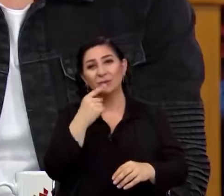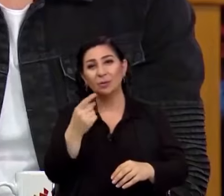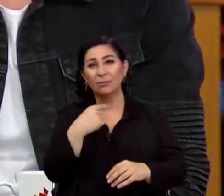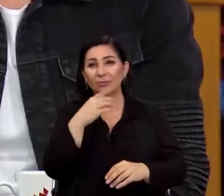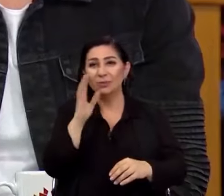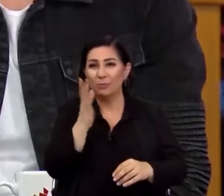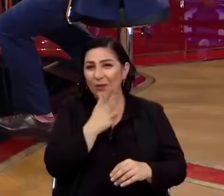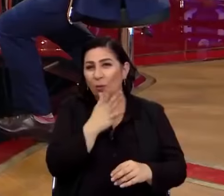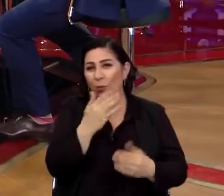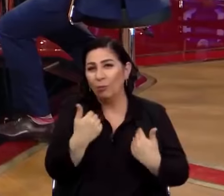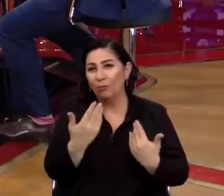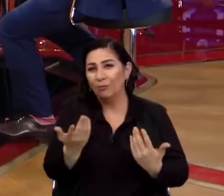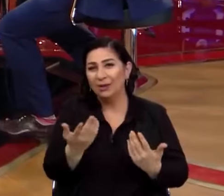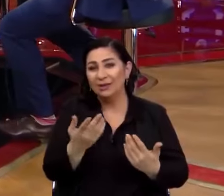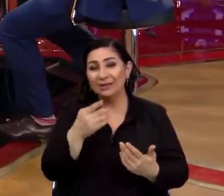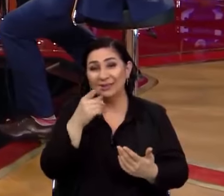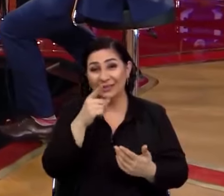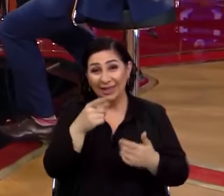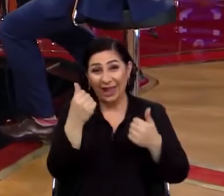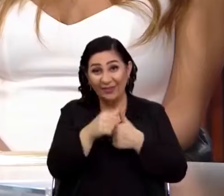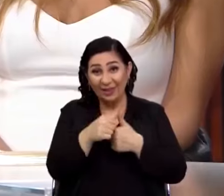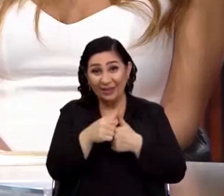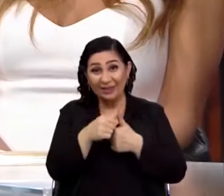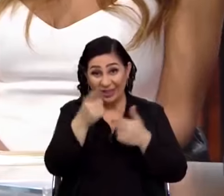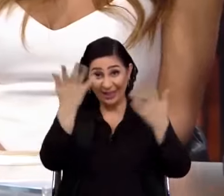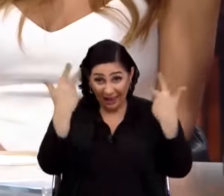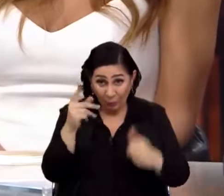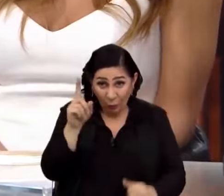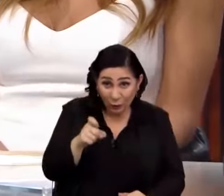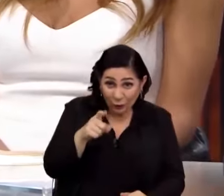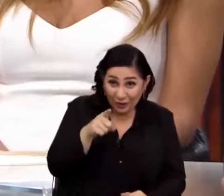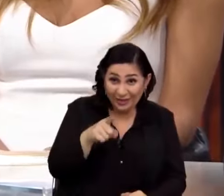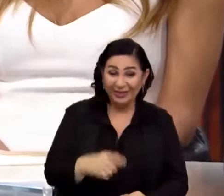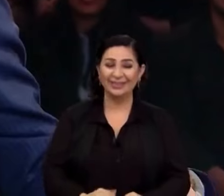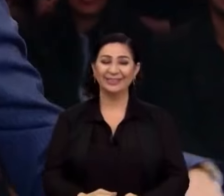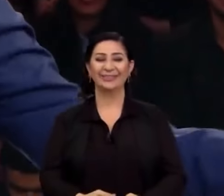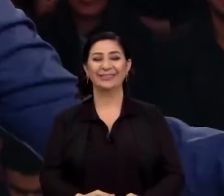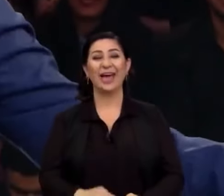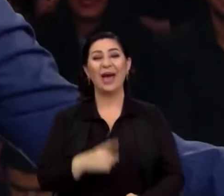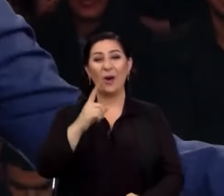biliyorum K evlendim Sen ne ev Gelin Oldun mu o tarlatan değil mi böyle adamı